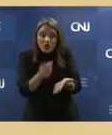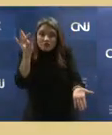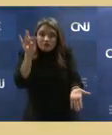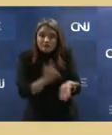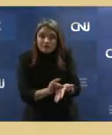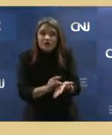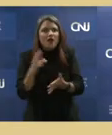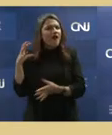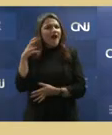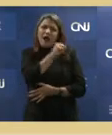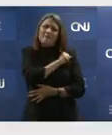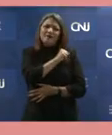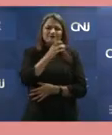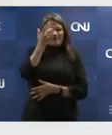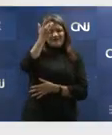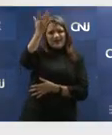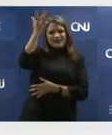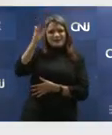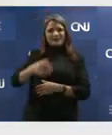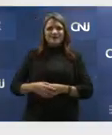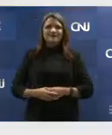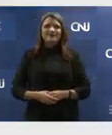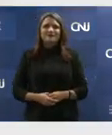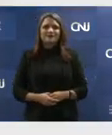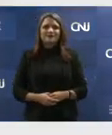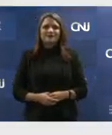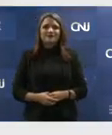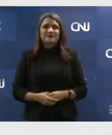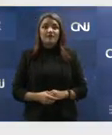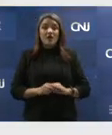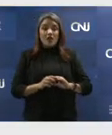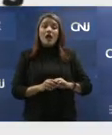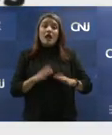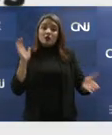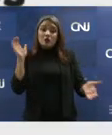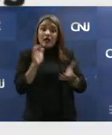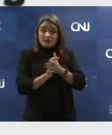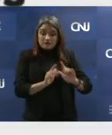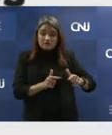É rápido e prático. O ato de se casar traz consigo